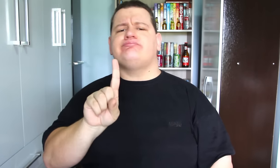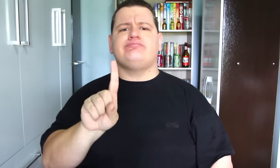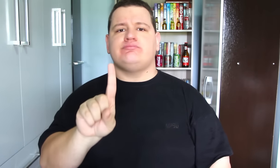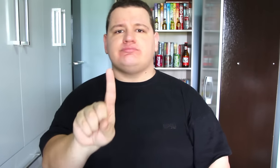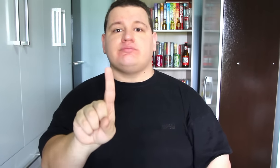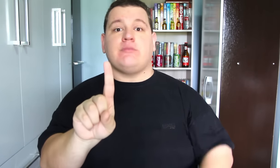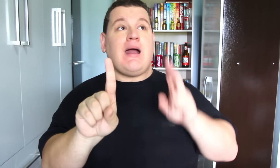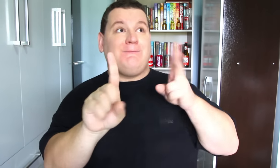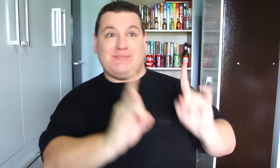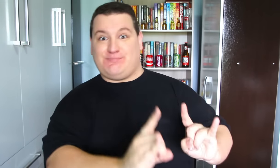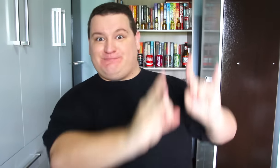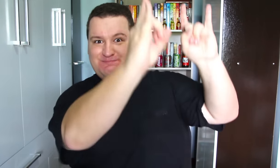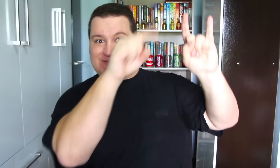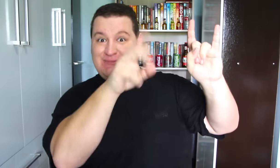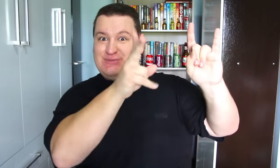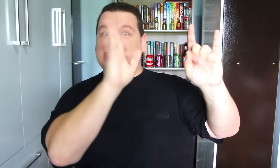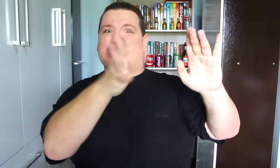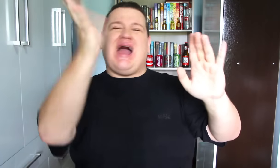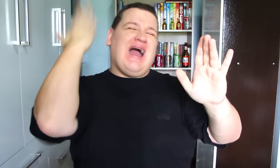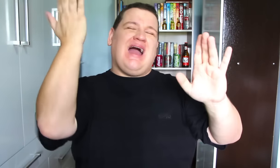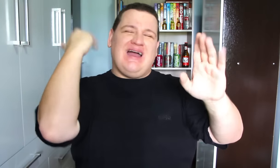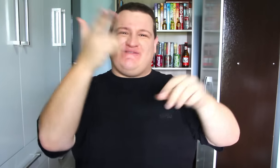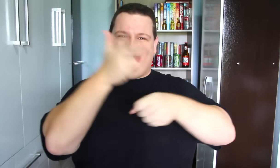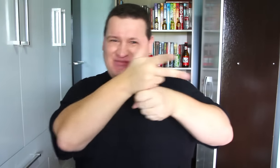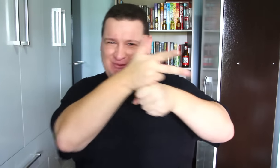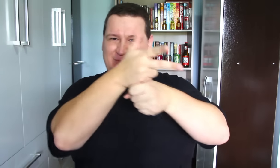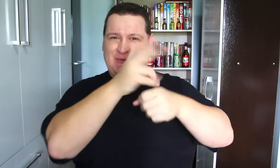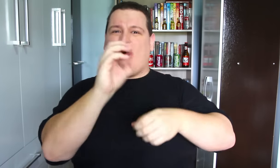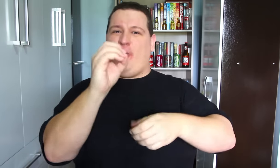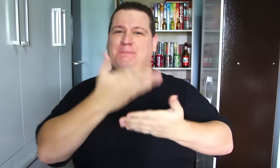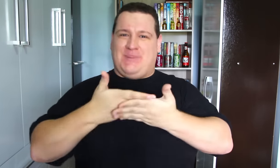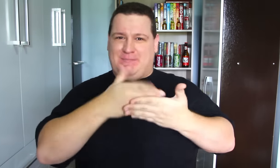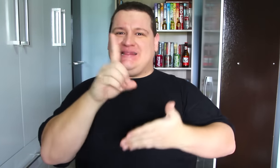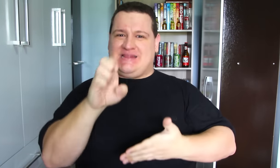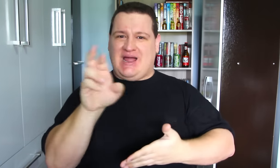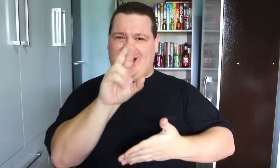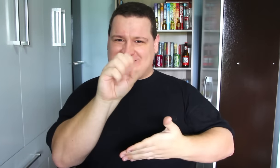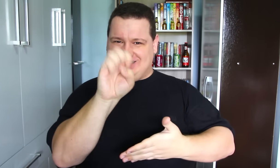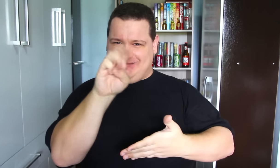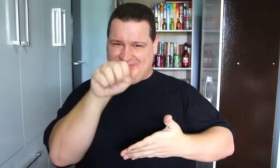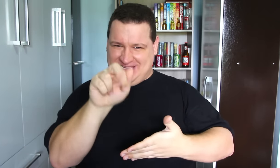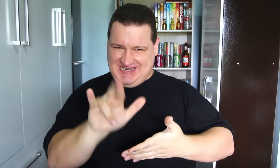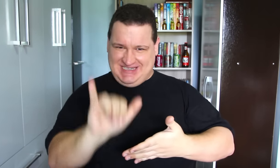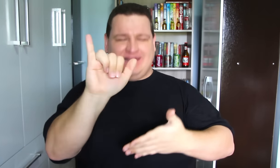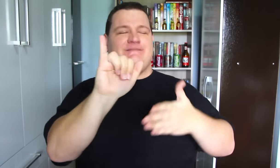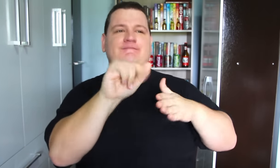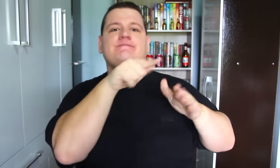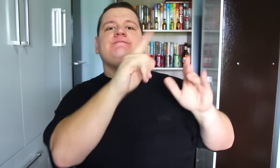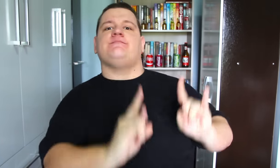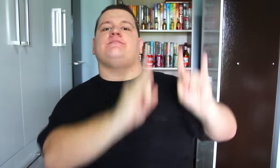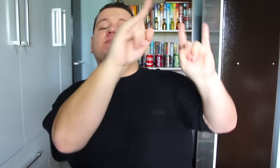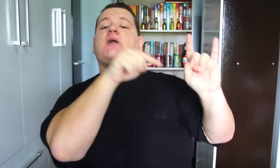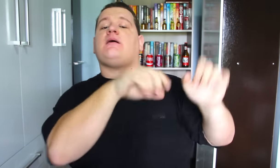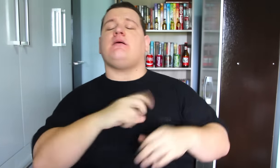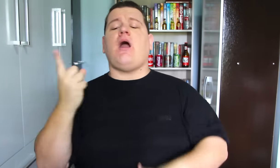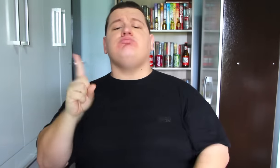onde ficava aquele prédio que foi rodado no filme "O Bebê de Rosemary"